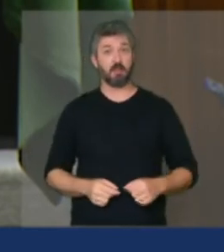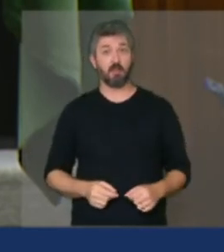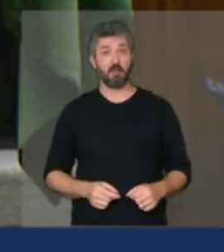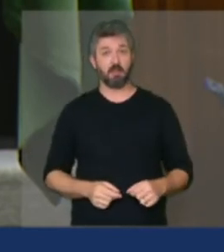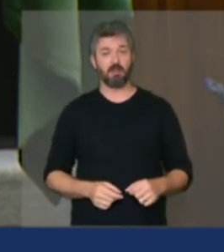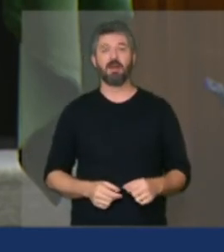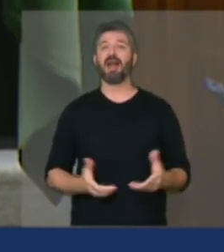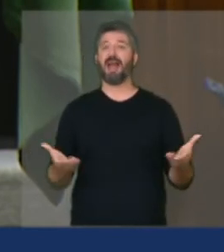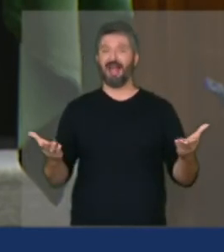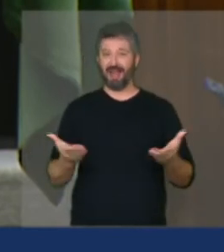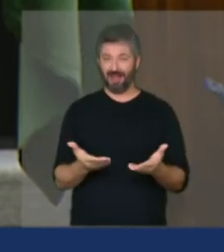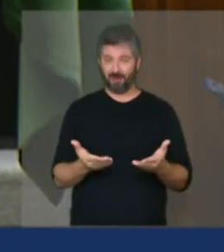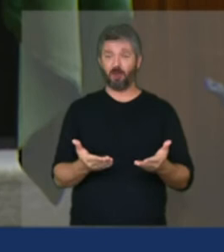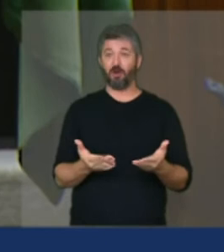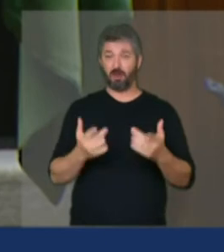ATENTOS A ESSAS MANOBRAS GOLPISTAS DE ALGUÉM QUE JÁ